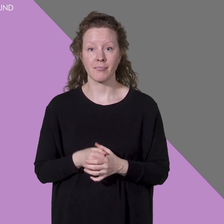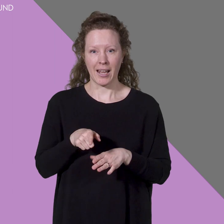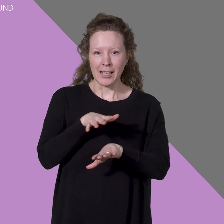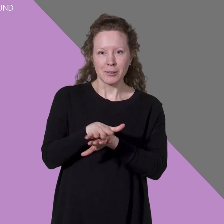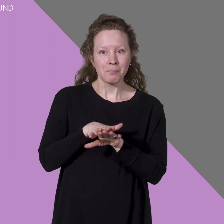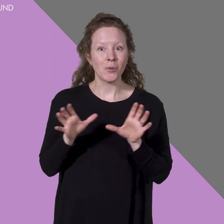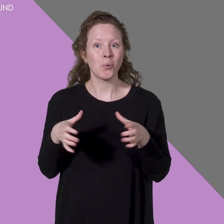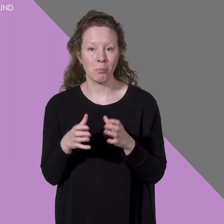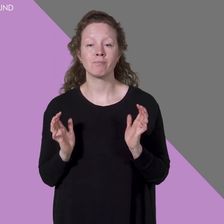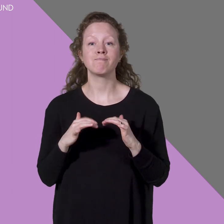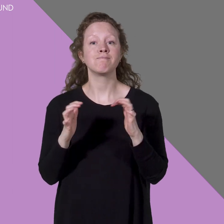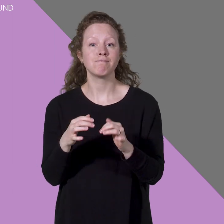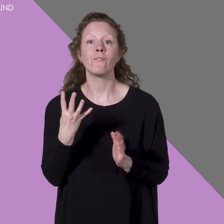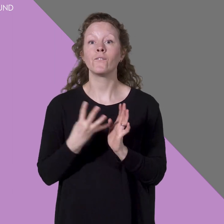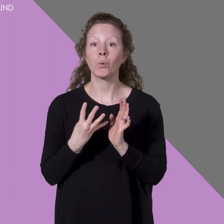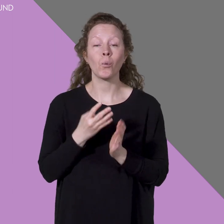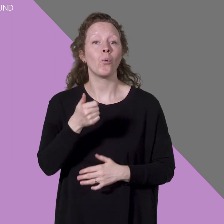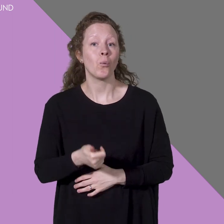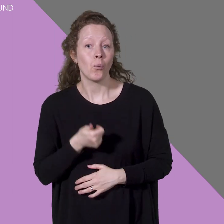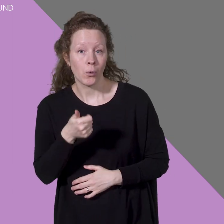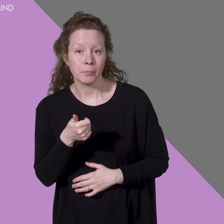Expertgruppen ska samlas fyra gånger om året.